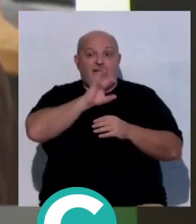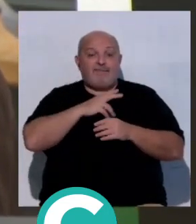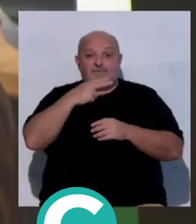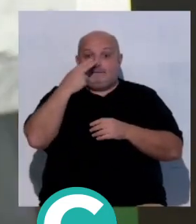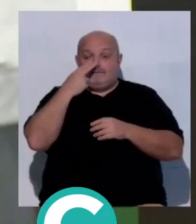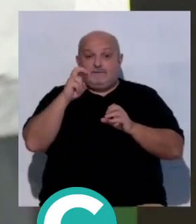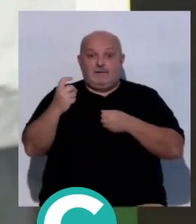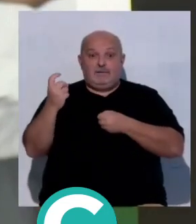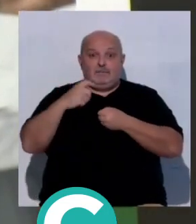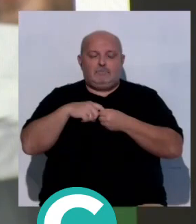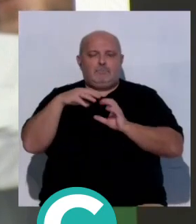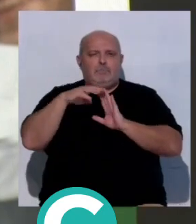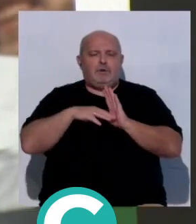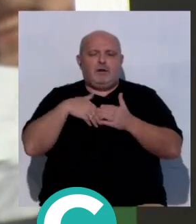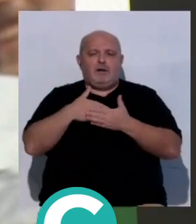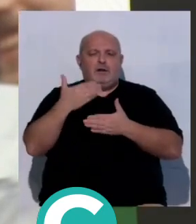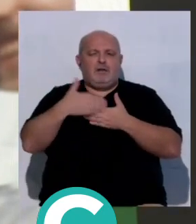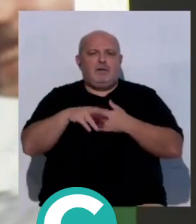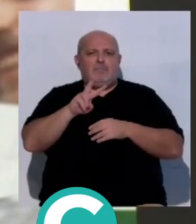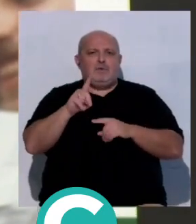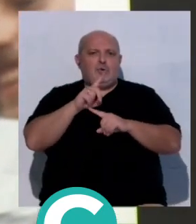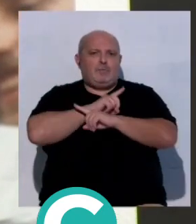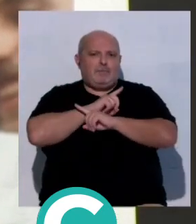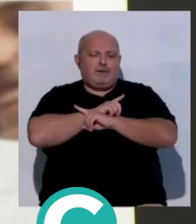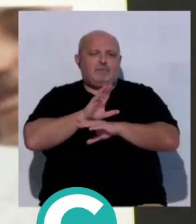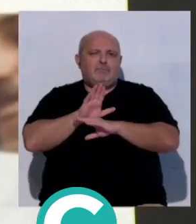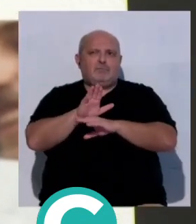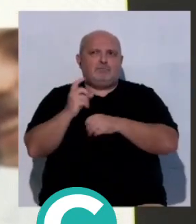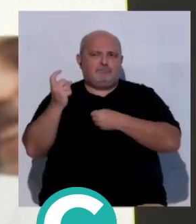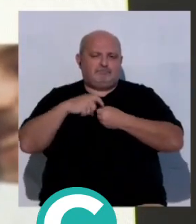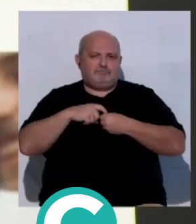en participar tendrán hasta el próximo 21 de noviembre para presentar su inscripción las